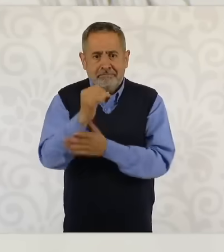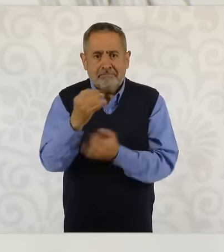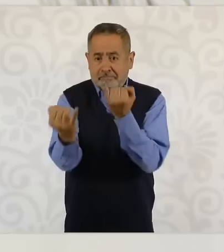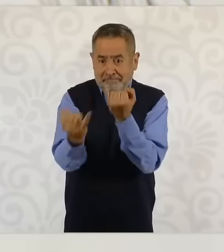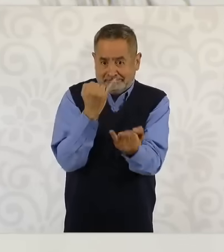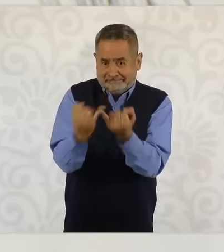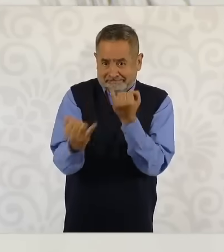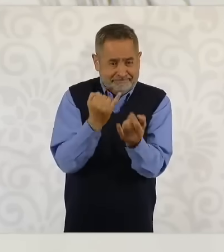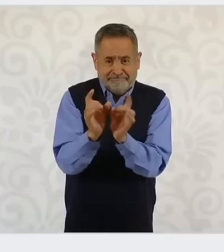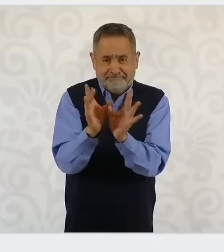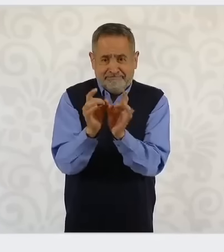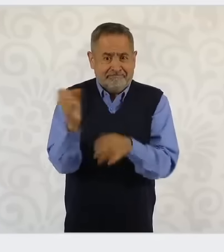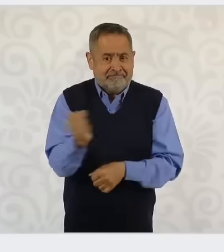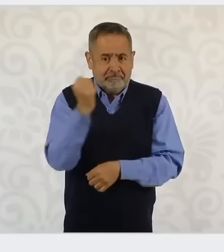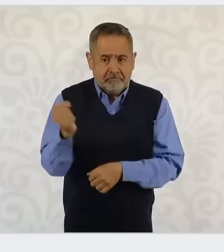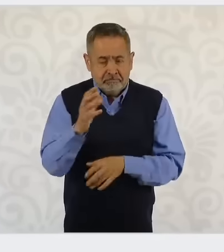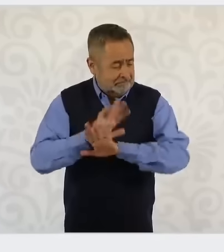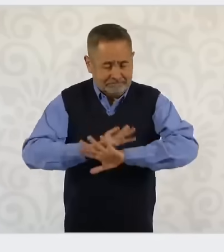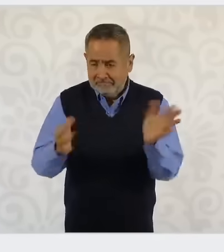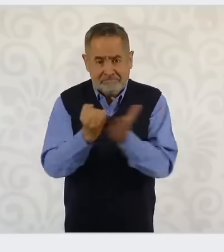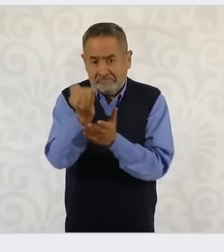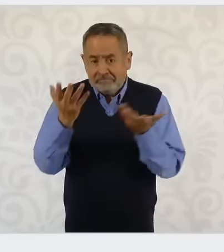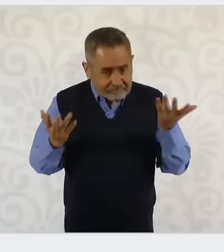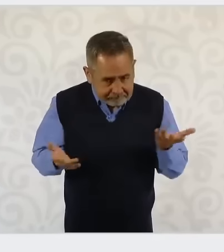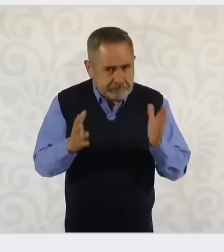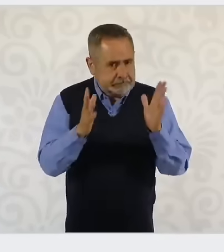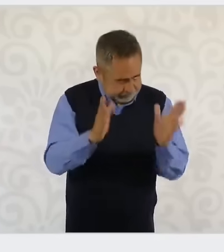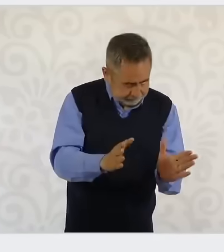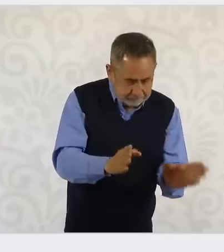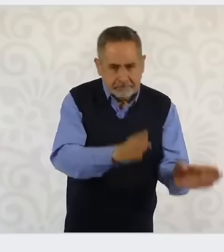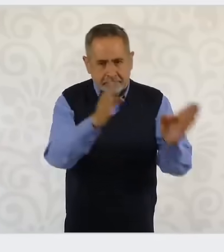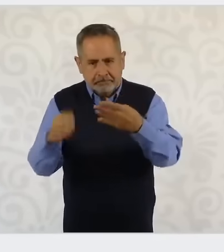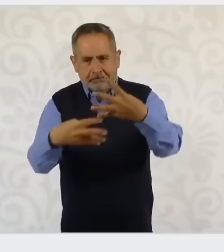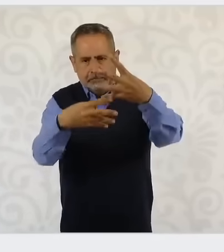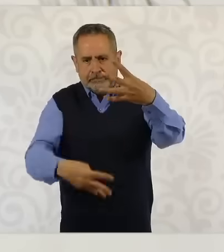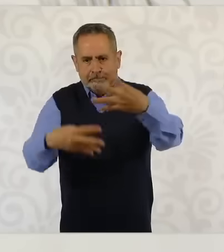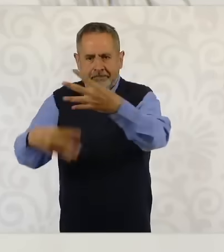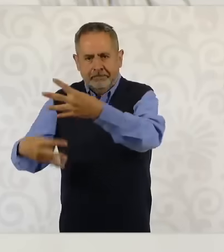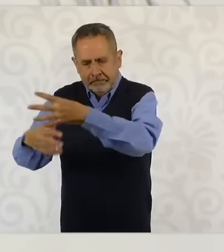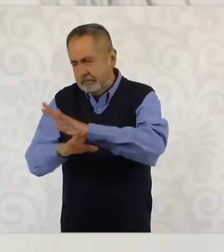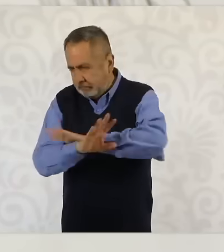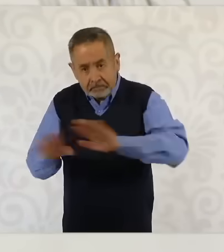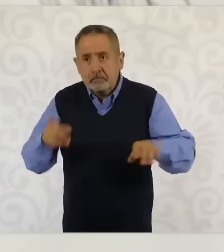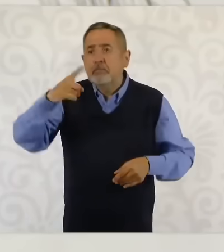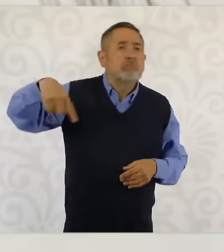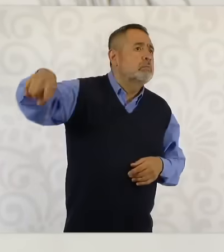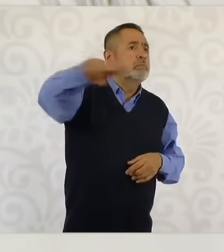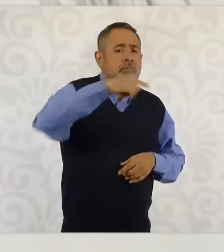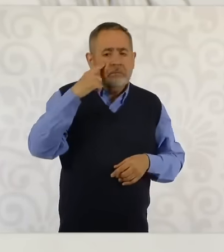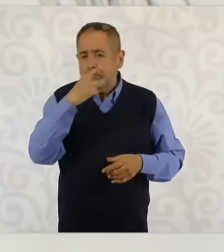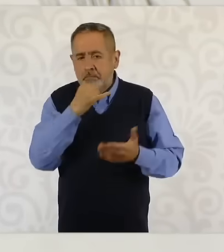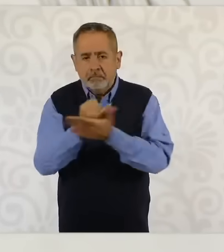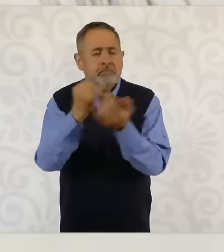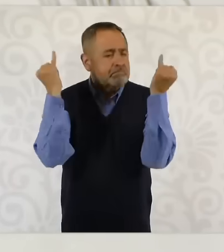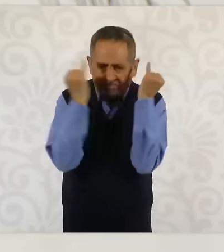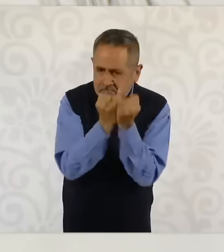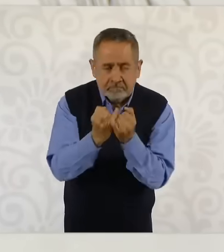eh hubo al final una toma y de ahí pues participan en la elección igual fue en los estados entonces